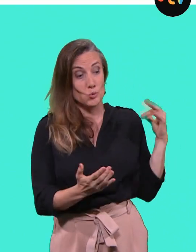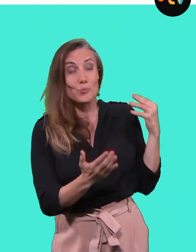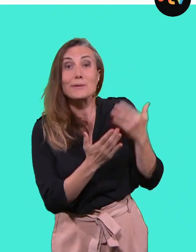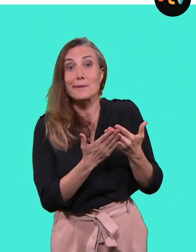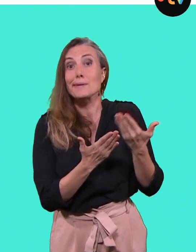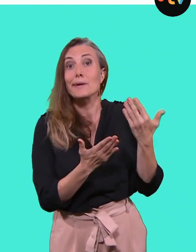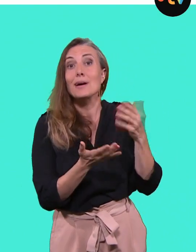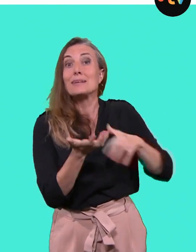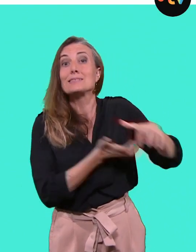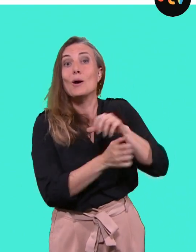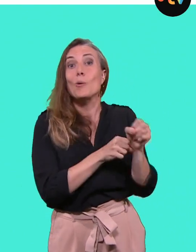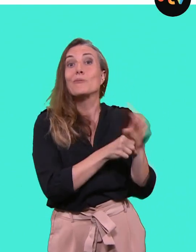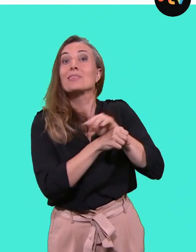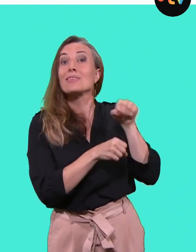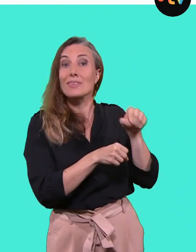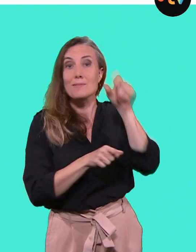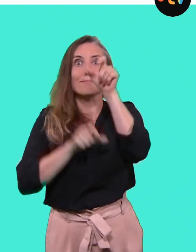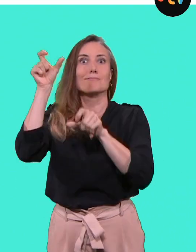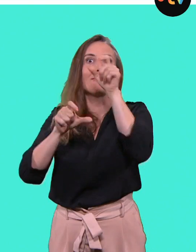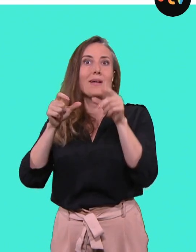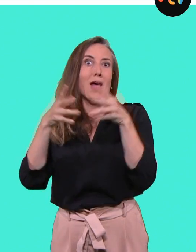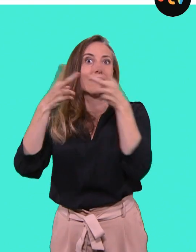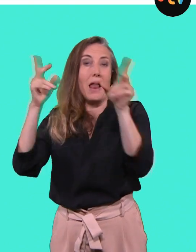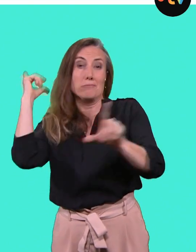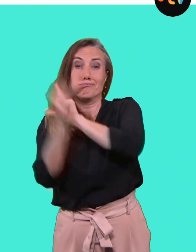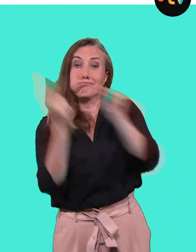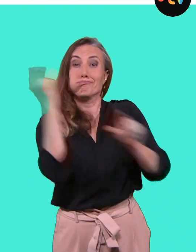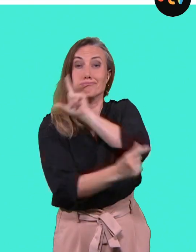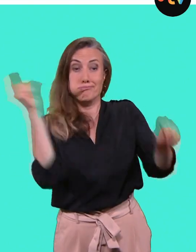Depuis la crise covid de plus en plus de gens veulent quitter les grandes villes.